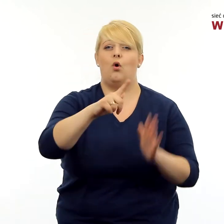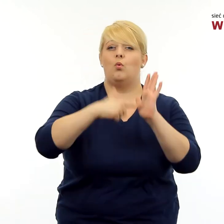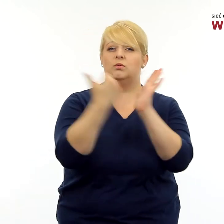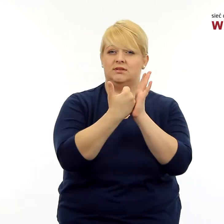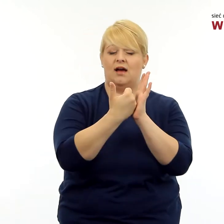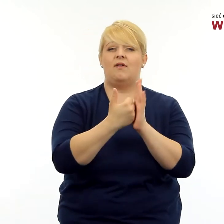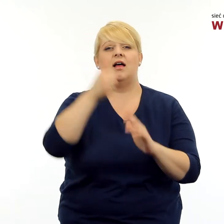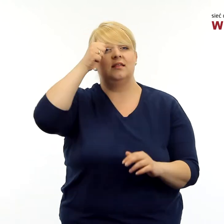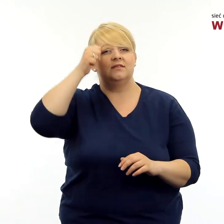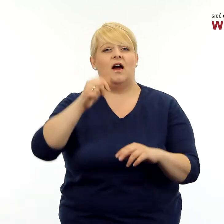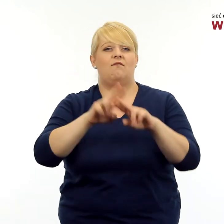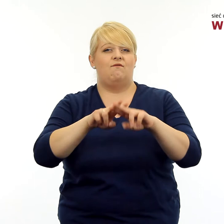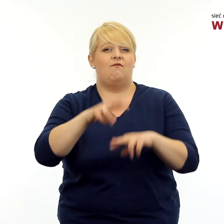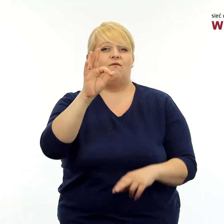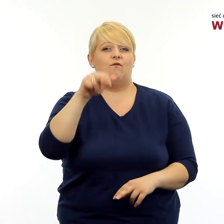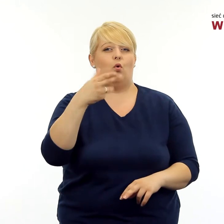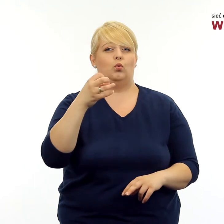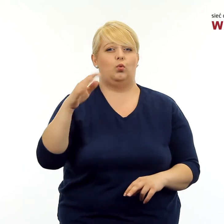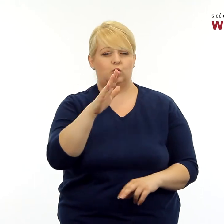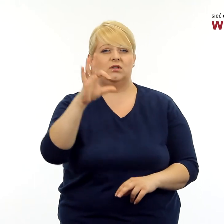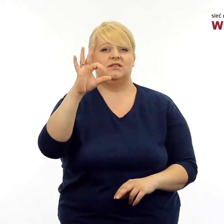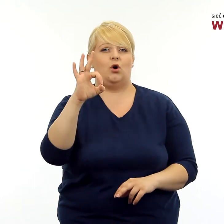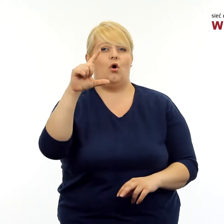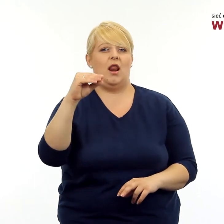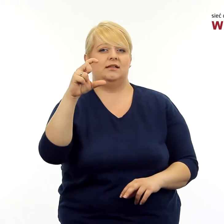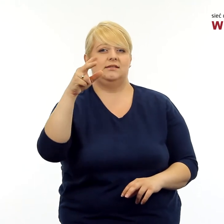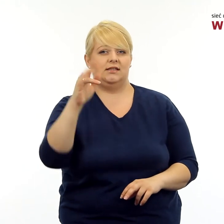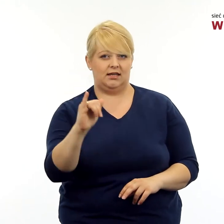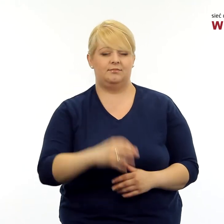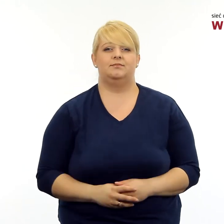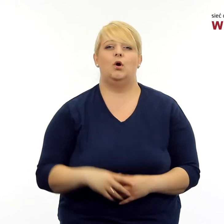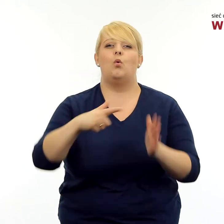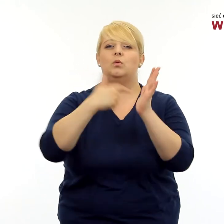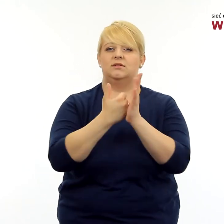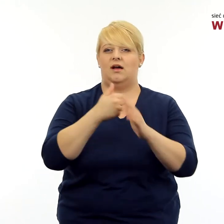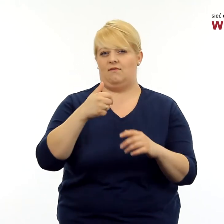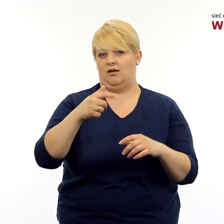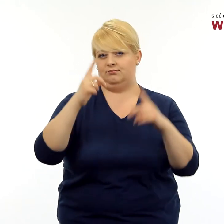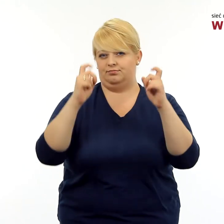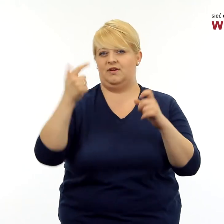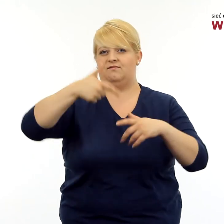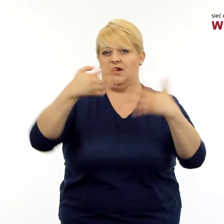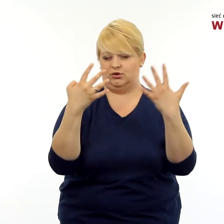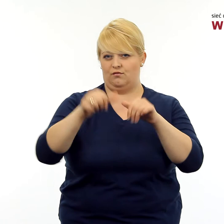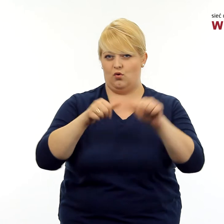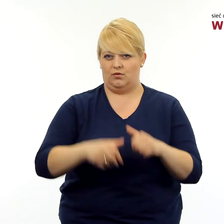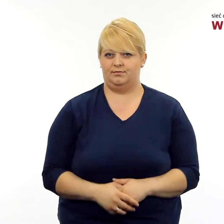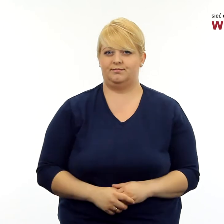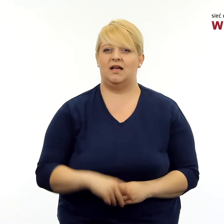Ustawa o funduszu sołeckim weszła w życie w 2009.